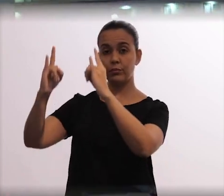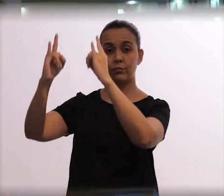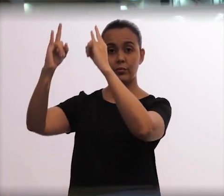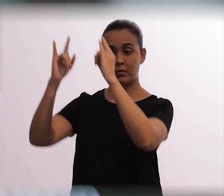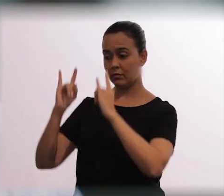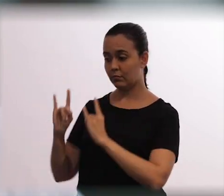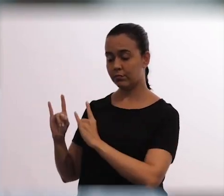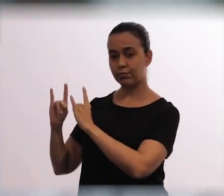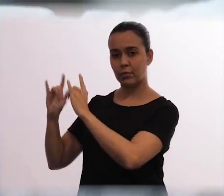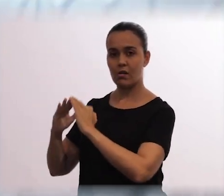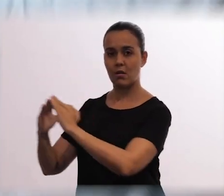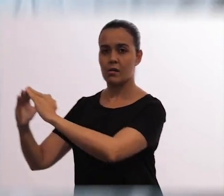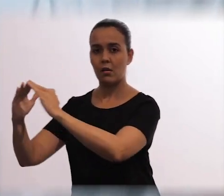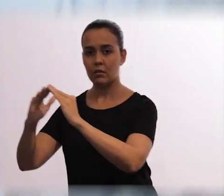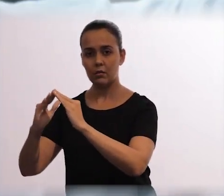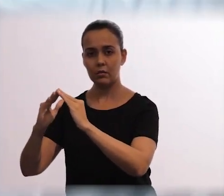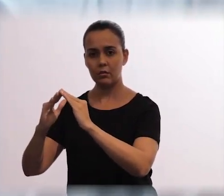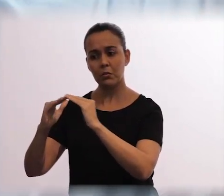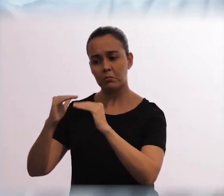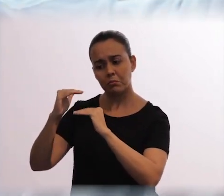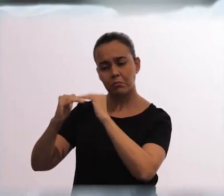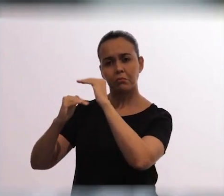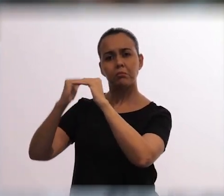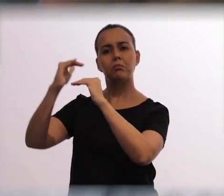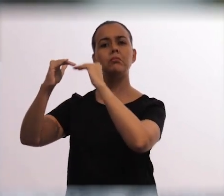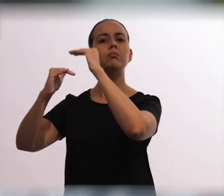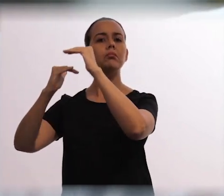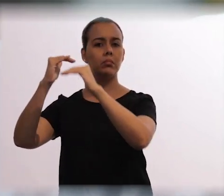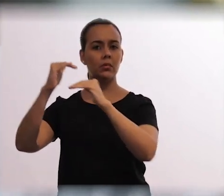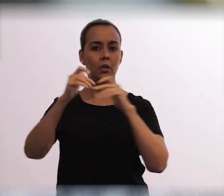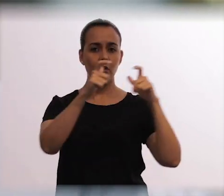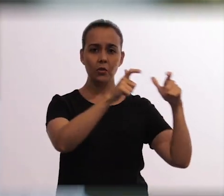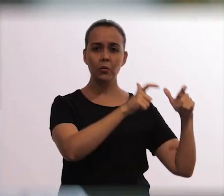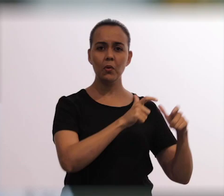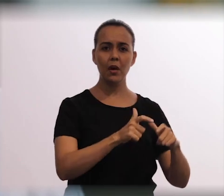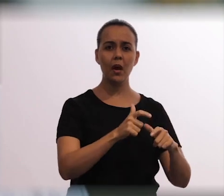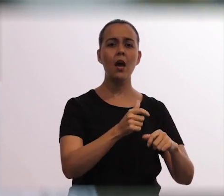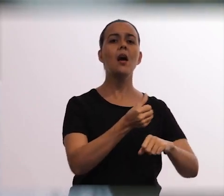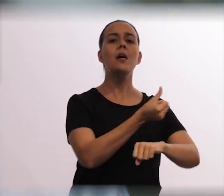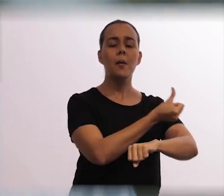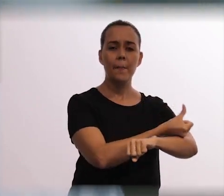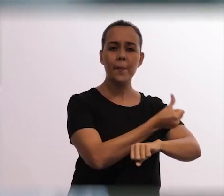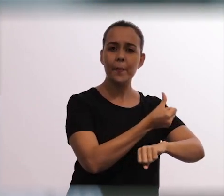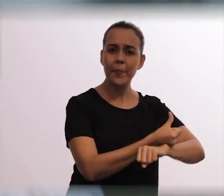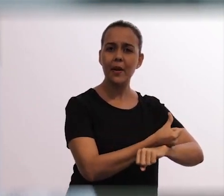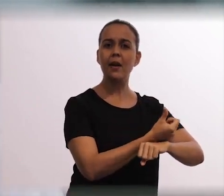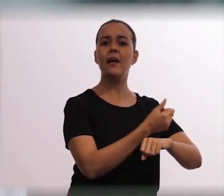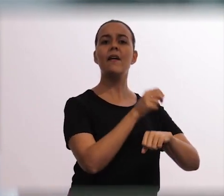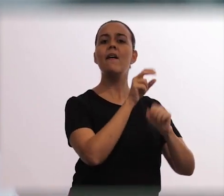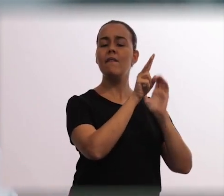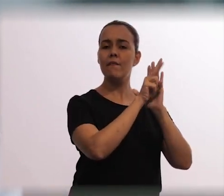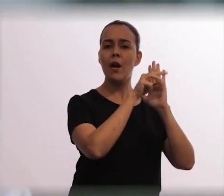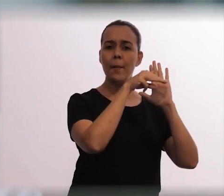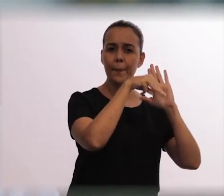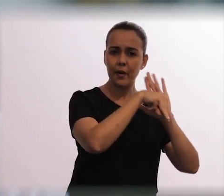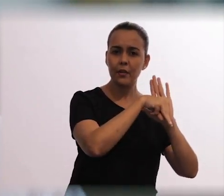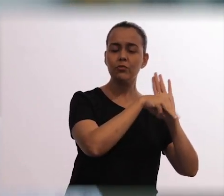nos bairros de subúrbio, na Penha, na Vila Esperança, na Vila Matilde, que é um bairro, são bairros com outro padrão do que o nosso aqui,